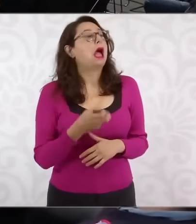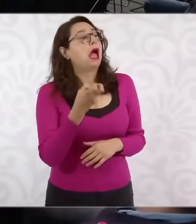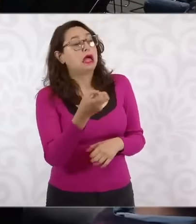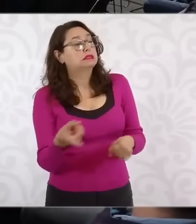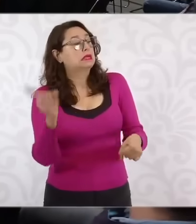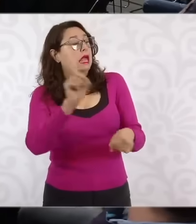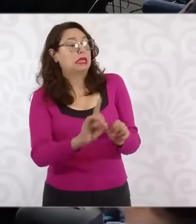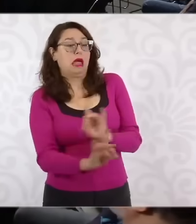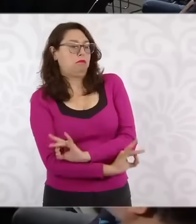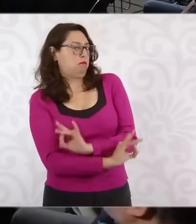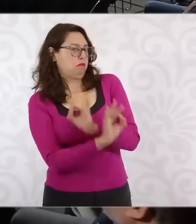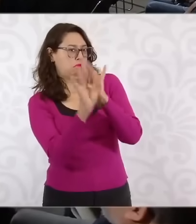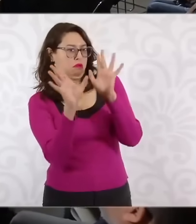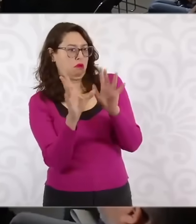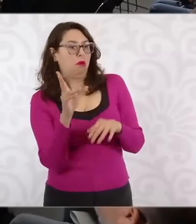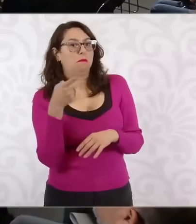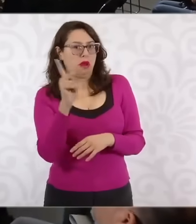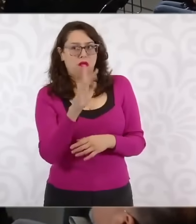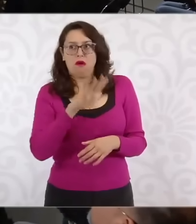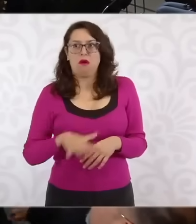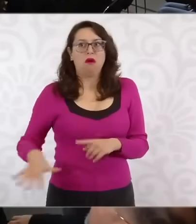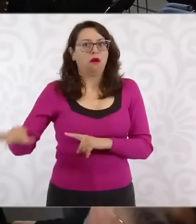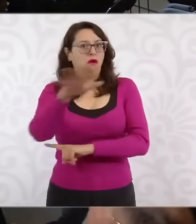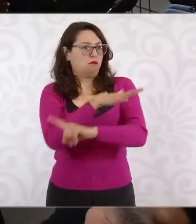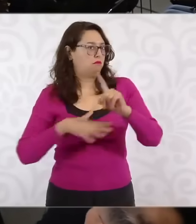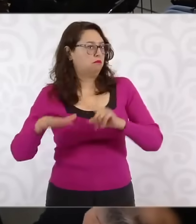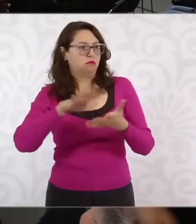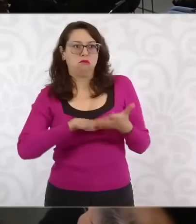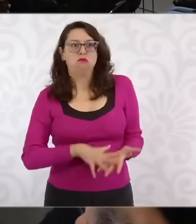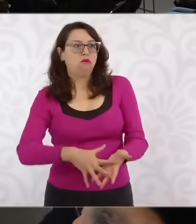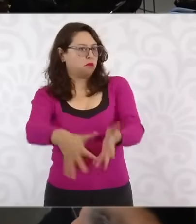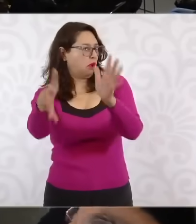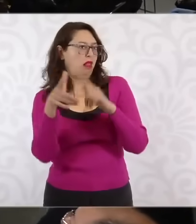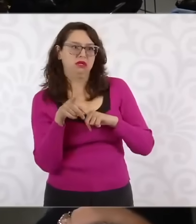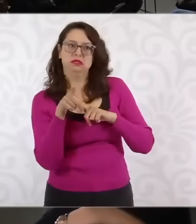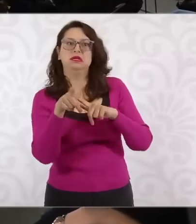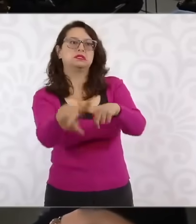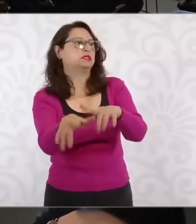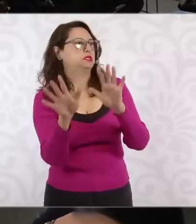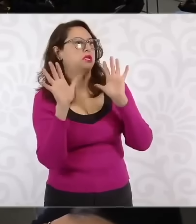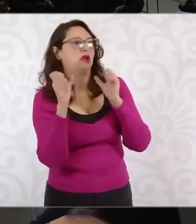no se refiere a la situación de violencia que vive el país y que está pues muy fuerte,